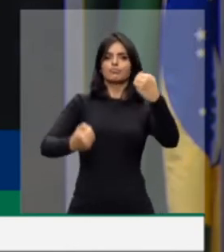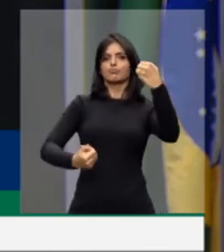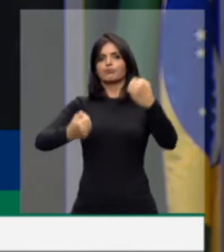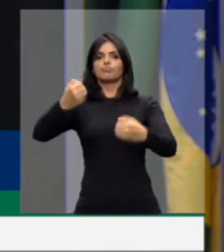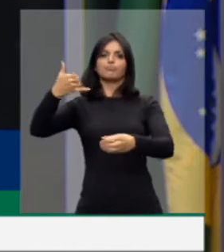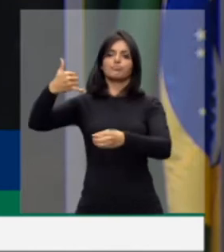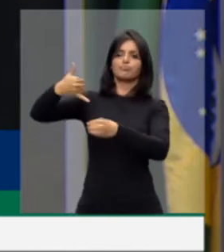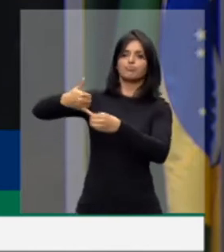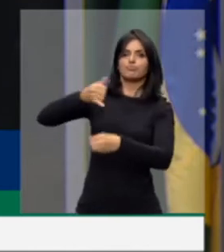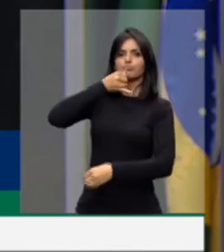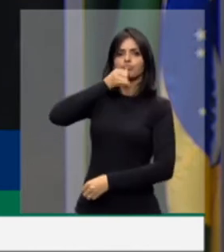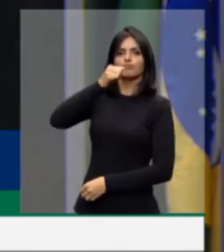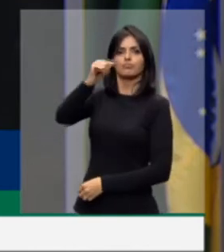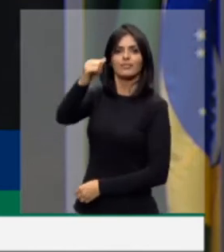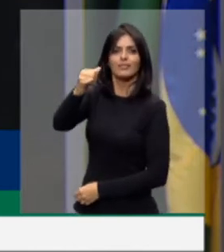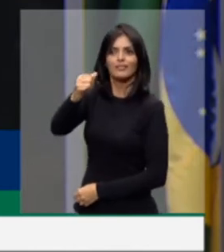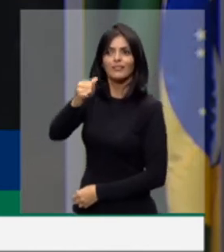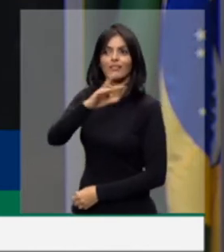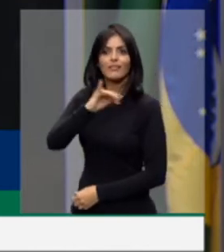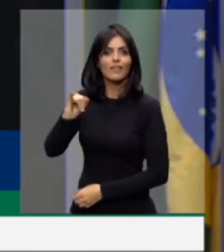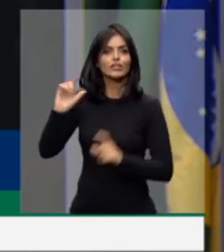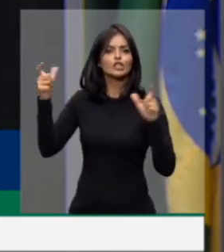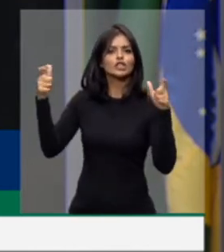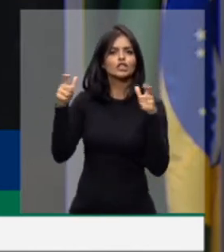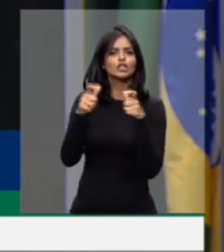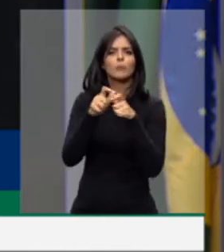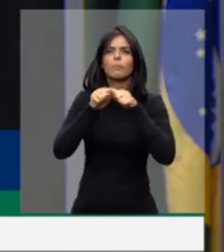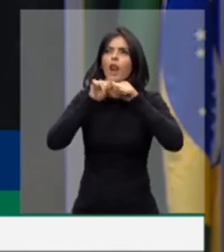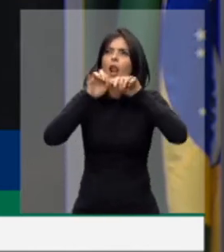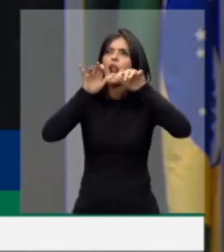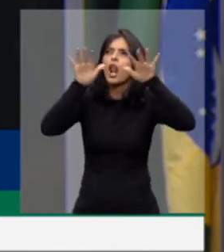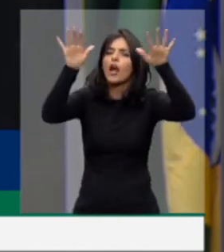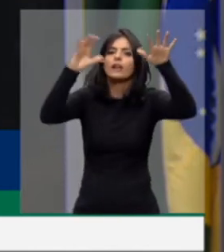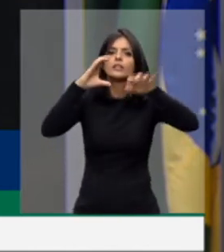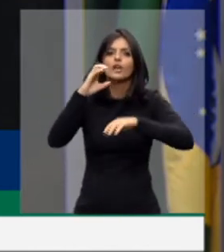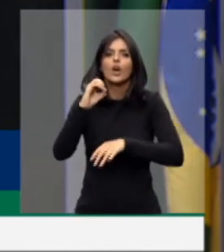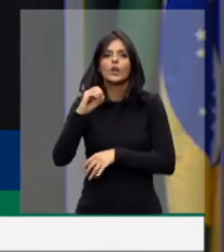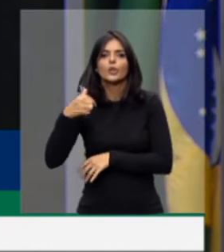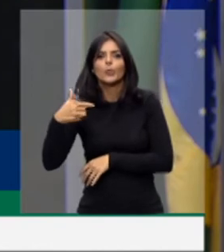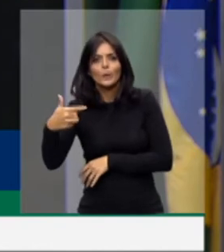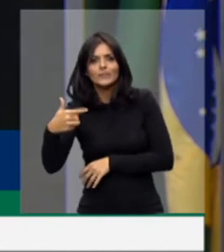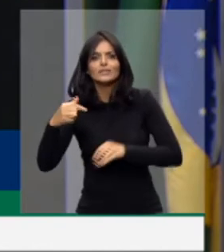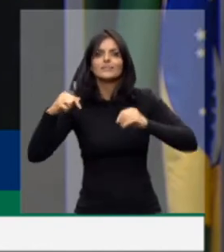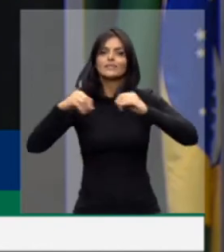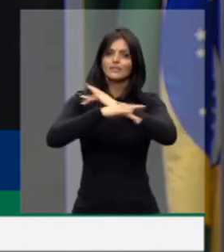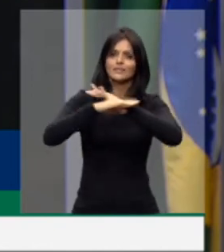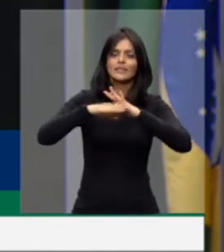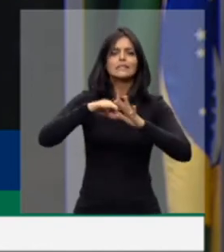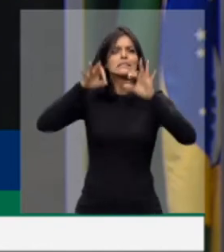ESSE CRESCIMENTO É EXPONENCIAL, JÁ, JÁ VAMOS TER O CARRO ELÉTRICO PARA DIMINUIR A POLUIÇÃO, PRINCIPALMENTE NAS METRÓ POLES, NAS GRANDES CIDADES. E